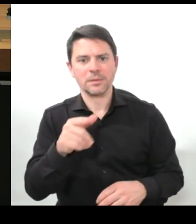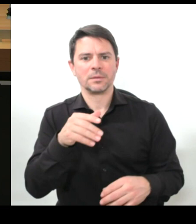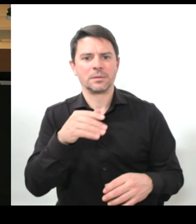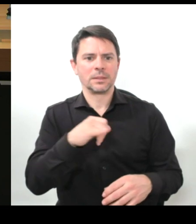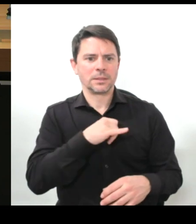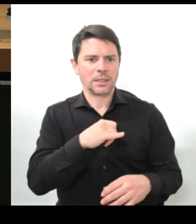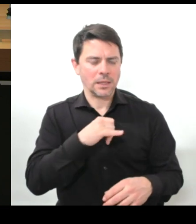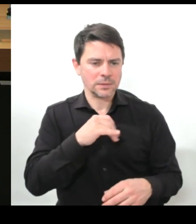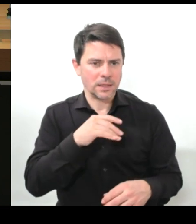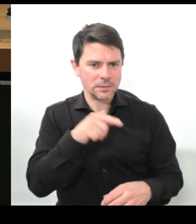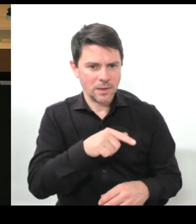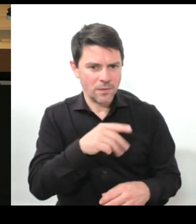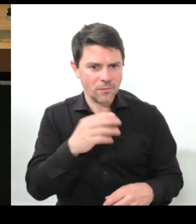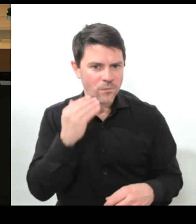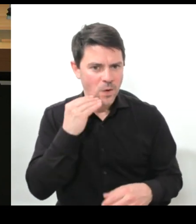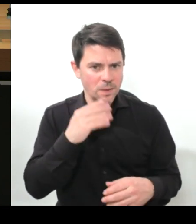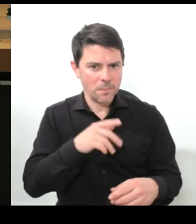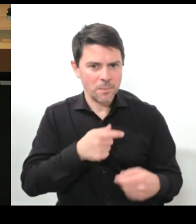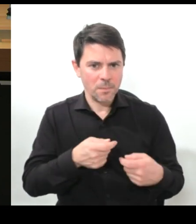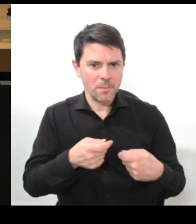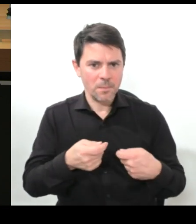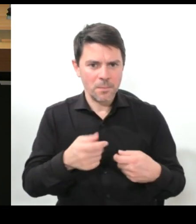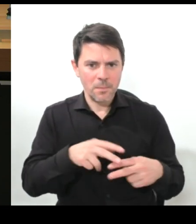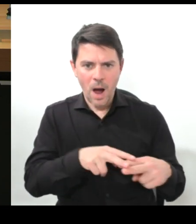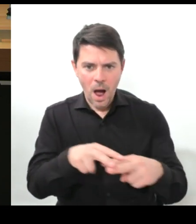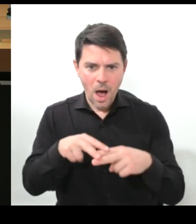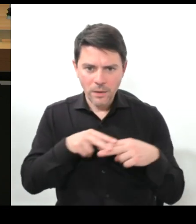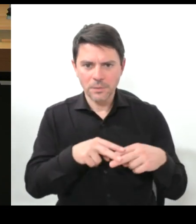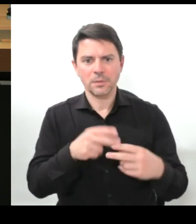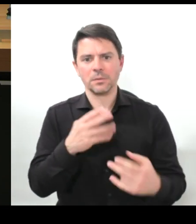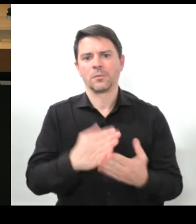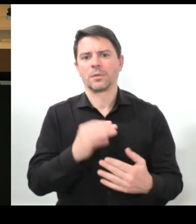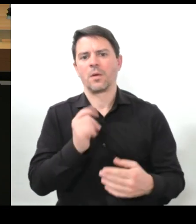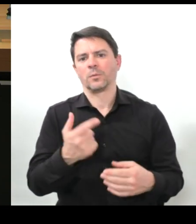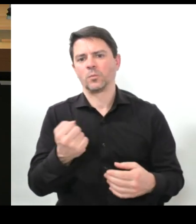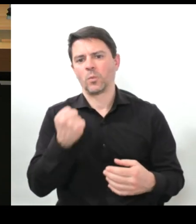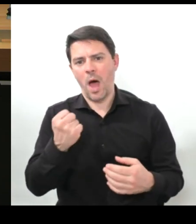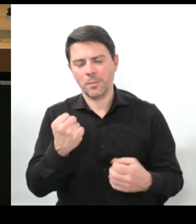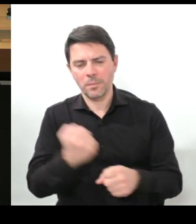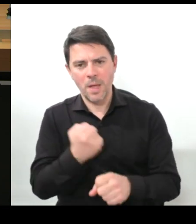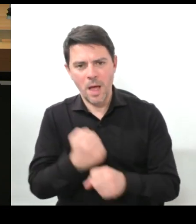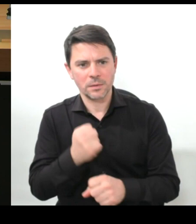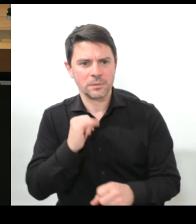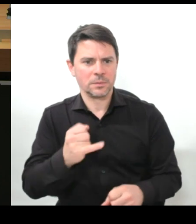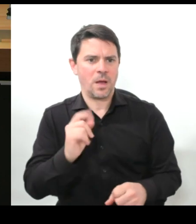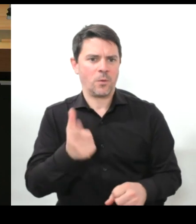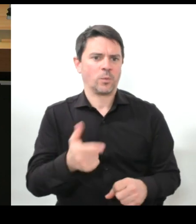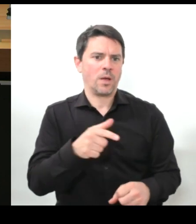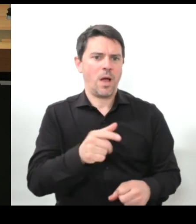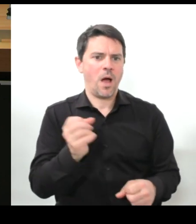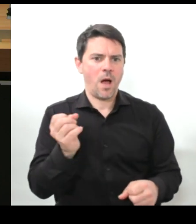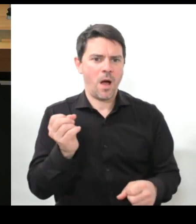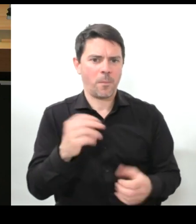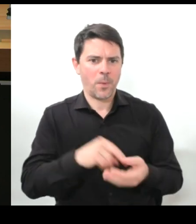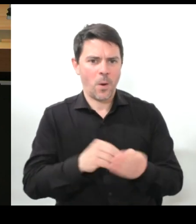Man könnte auch sagen schöner Wohnen bei den landeseigenen Wohnungsunter. Anders ausgedrückt: Es geht um mehr Investitionen ins Wohnumfeld und den Wohnungsbestand.